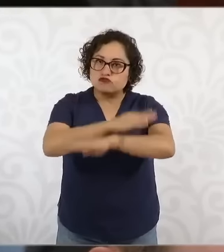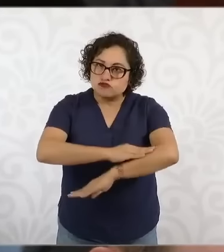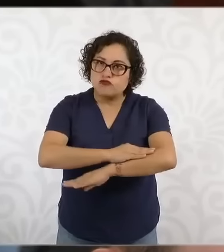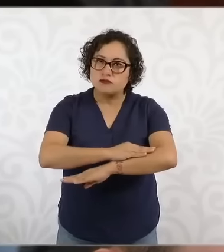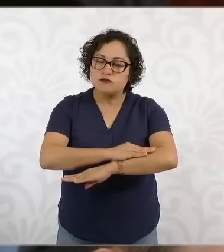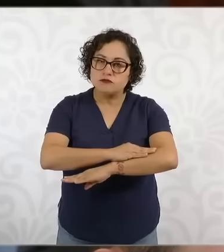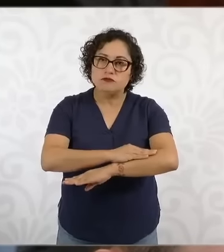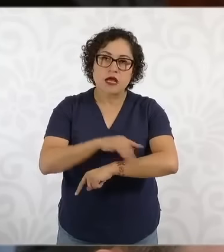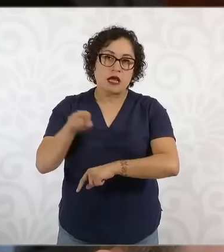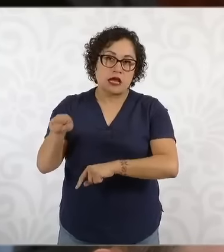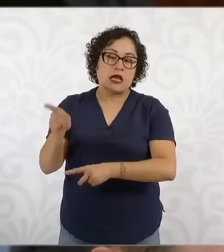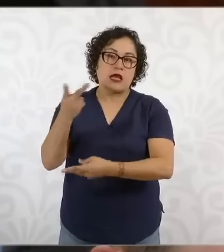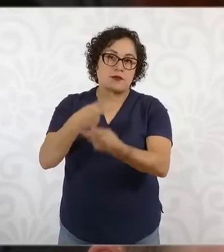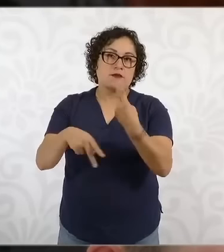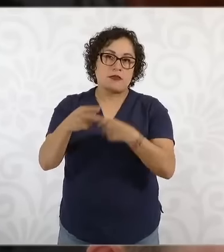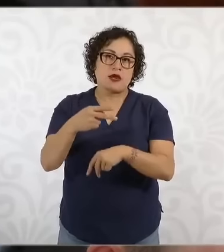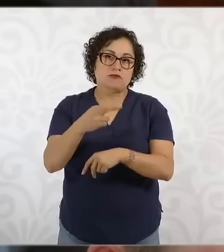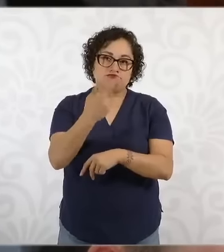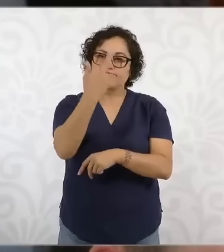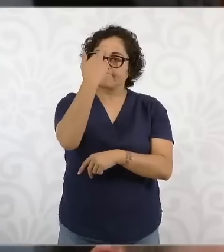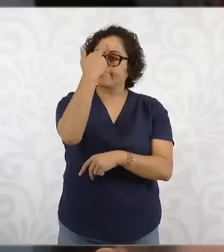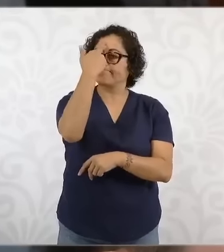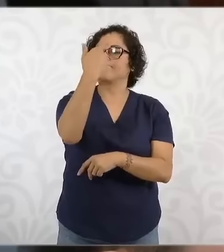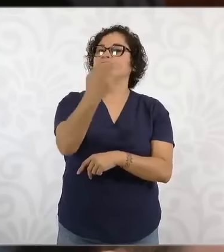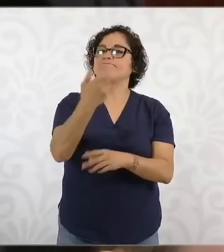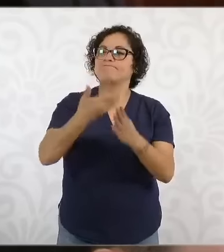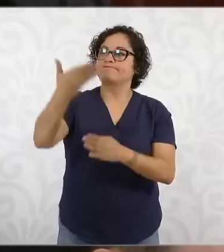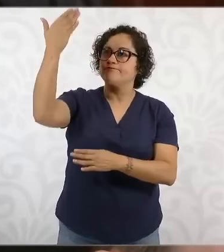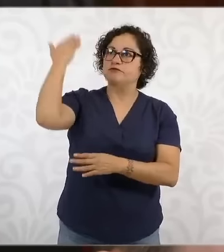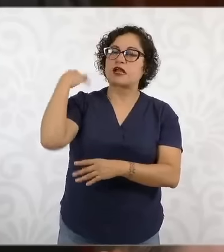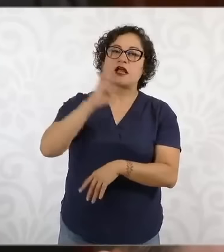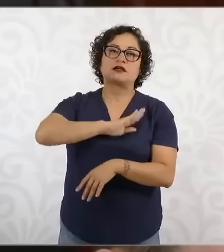eh la violencia que cometieron los conquistadores en contra de los pueblos originarios.